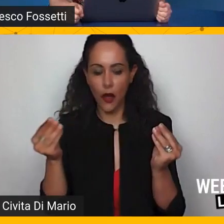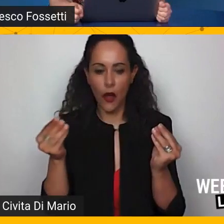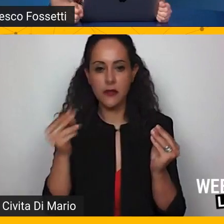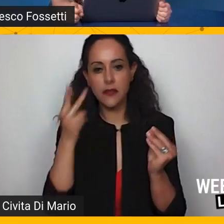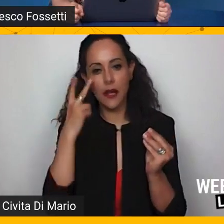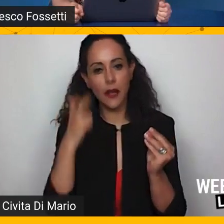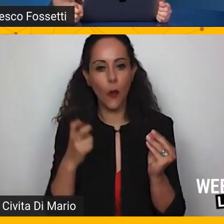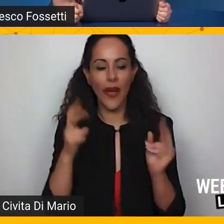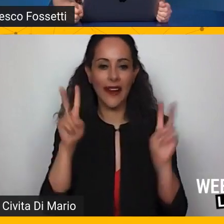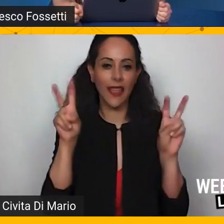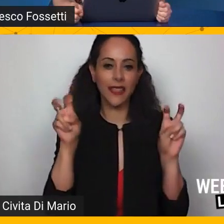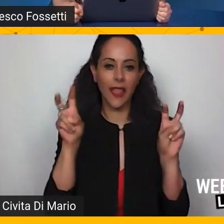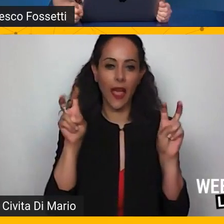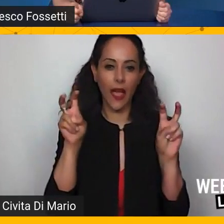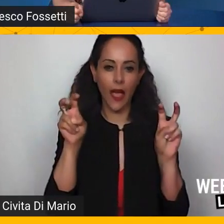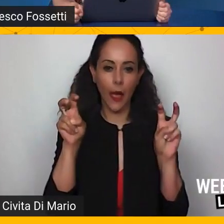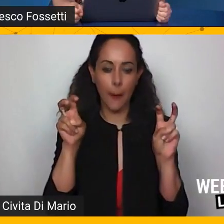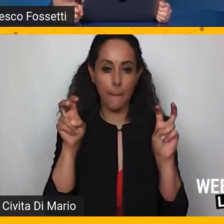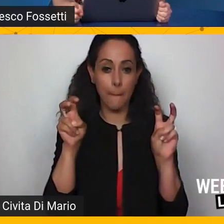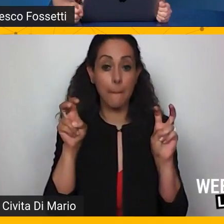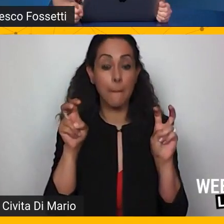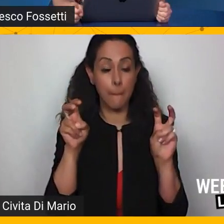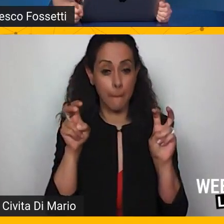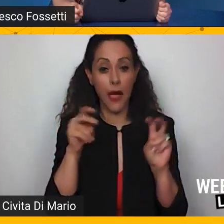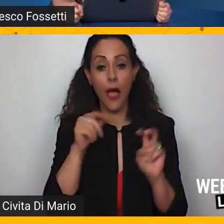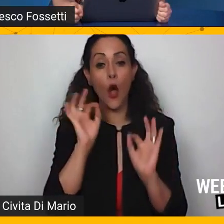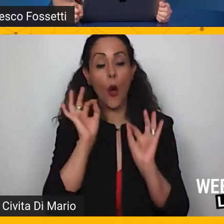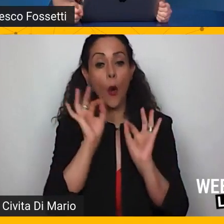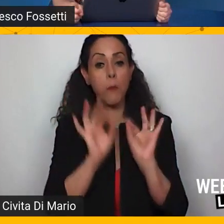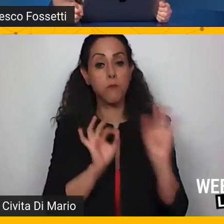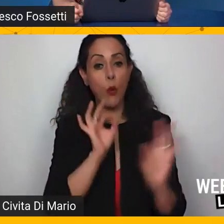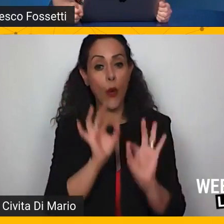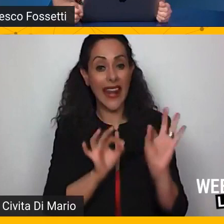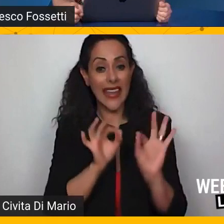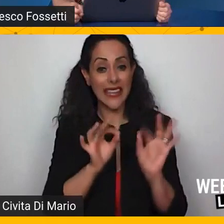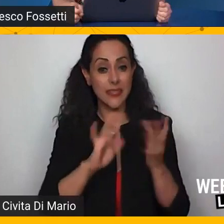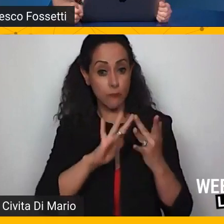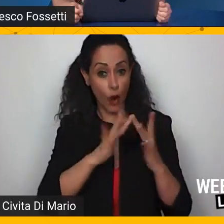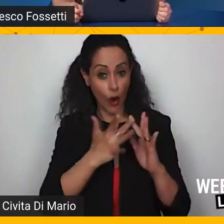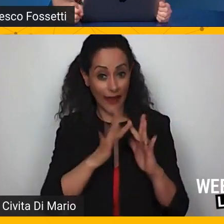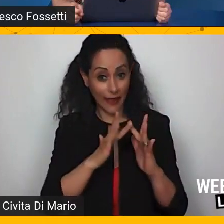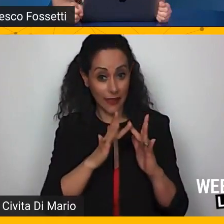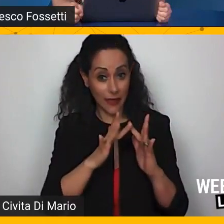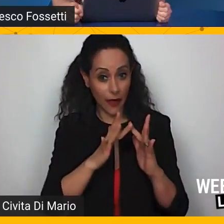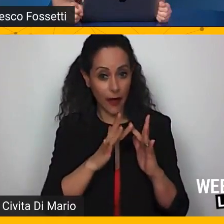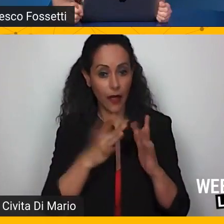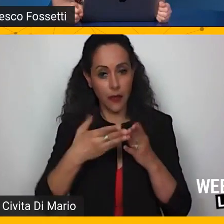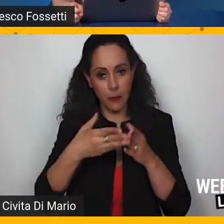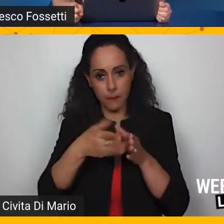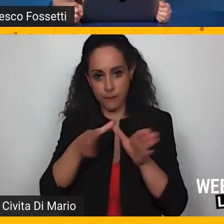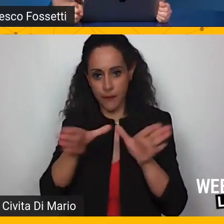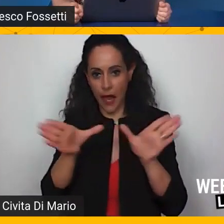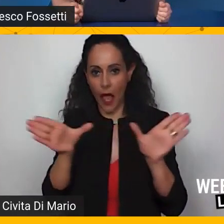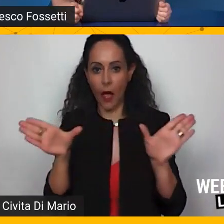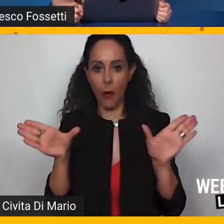avessero a che fare con il tema ehm del cyberbullismo ma che